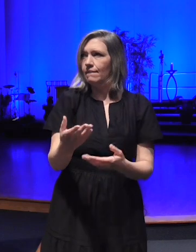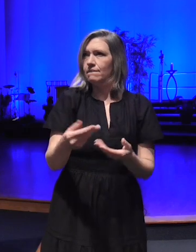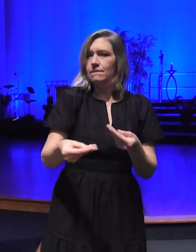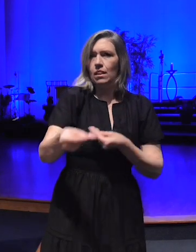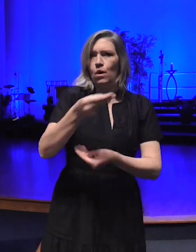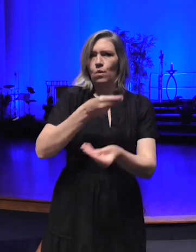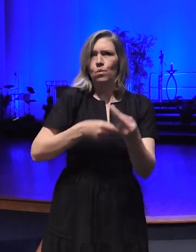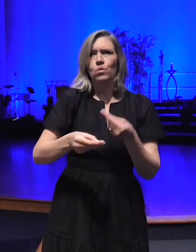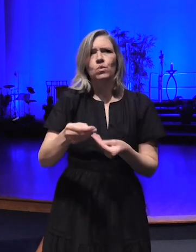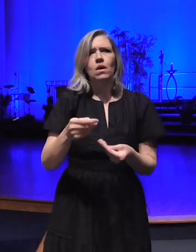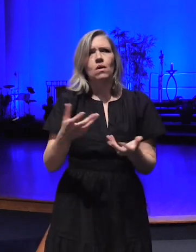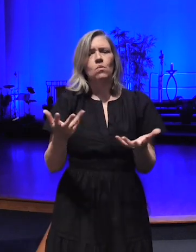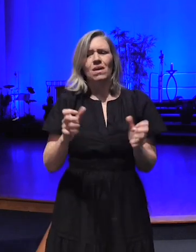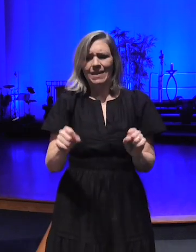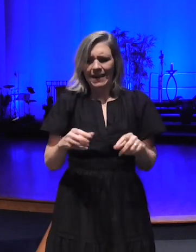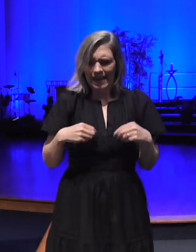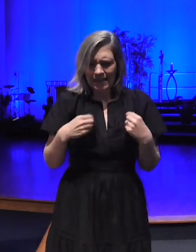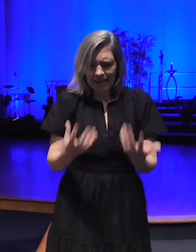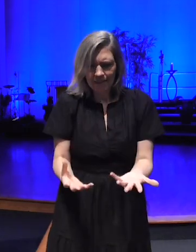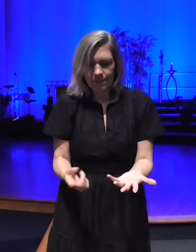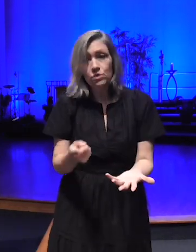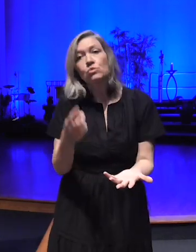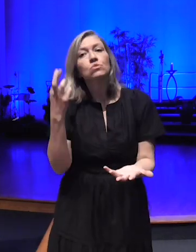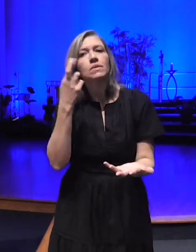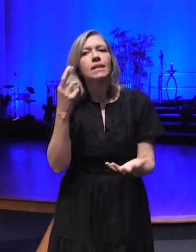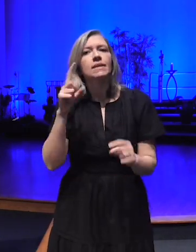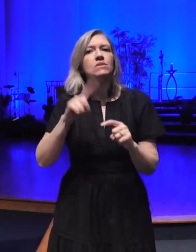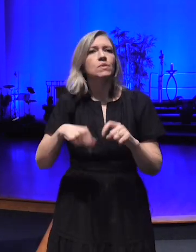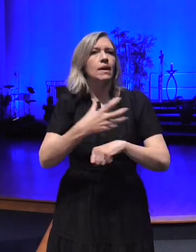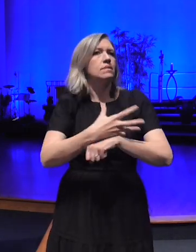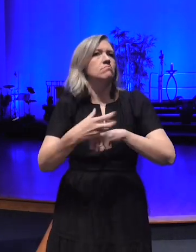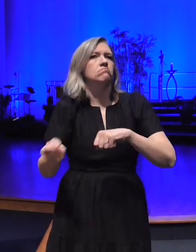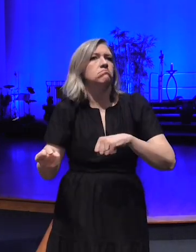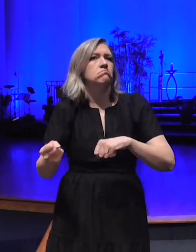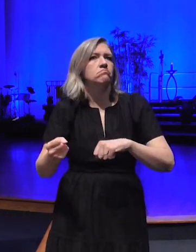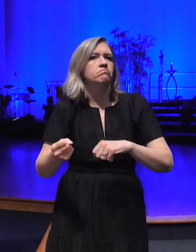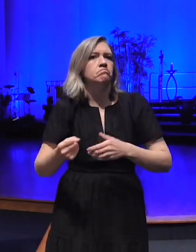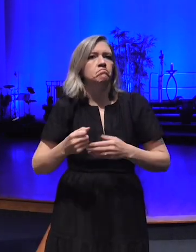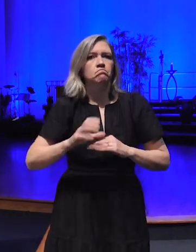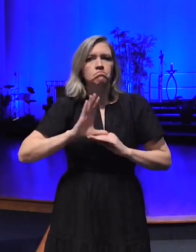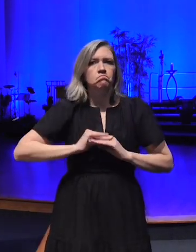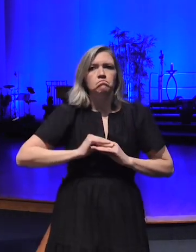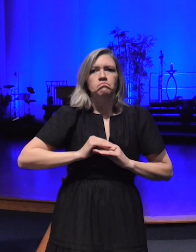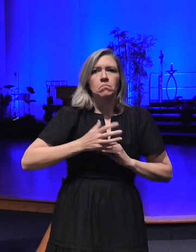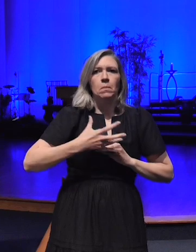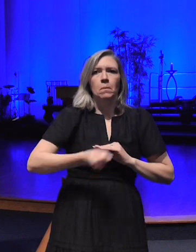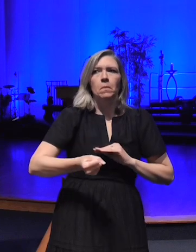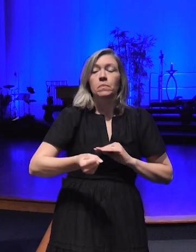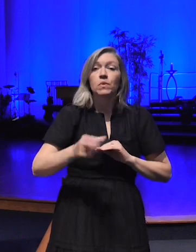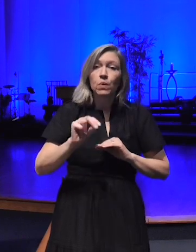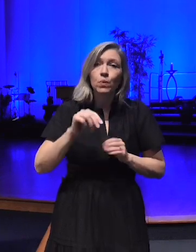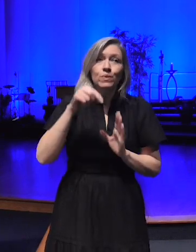no puedes agotarte porque tu Ser Profundo es pura abundancia en espíritu, así que cuanto más